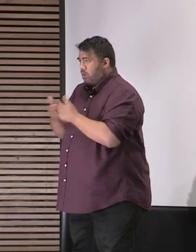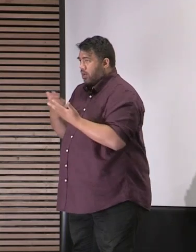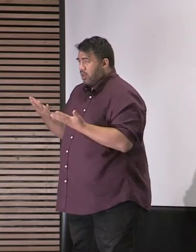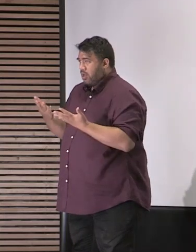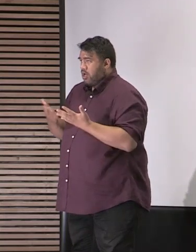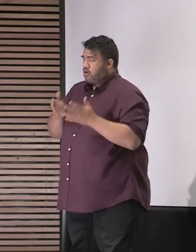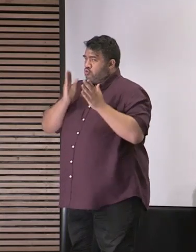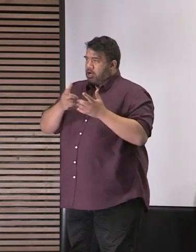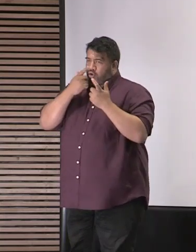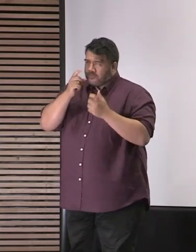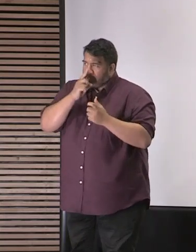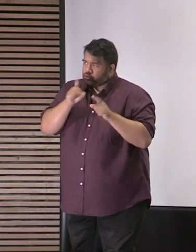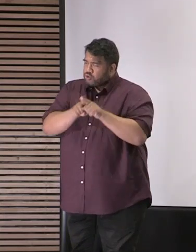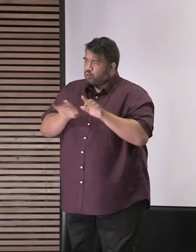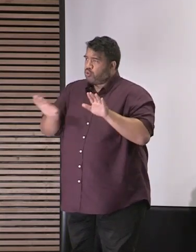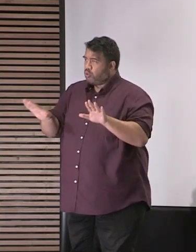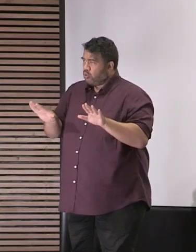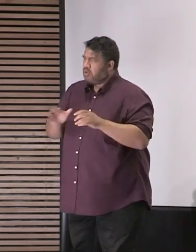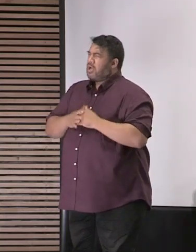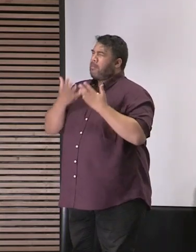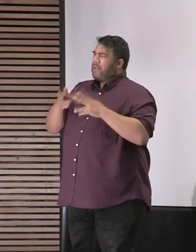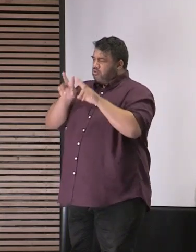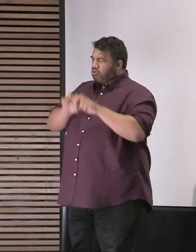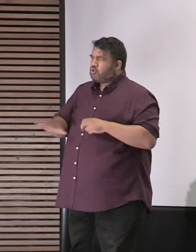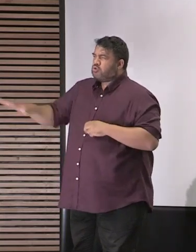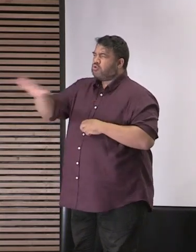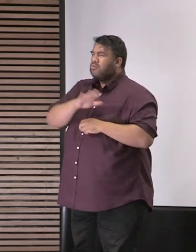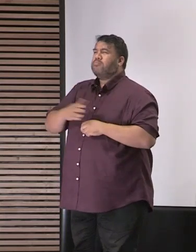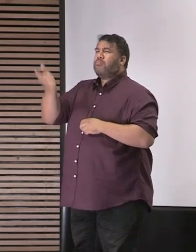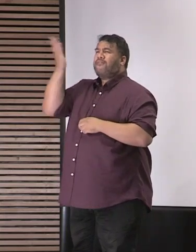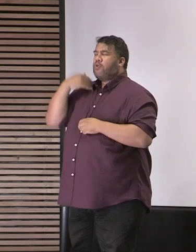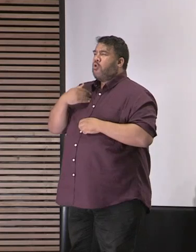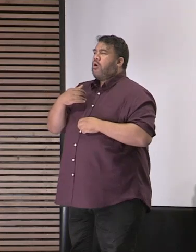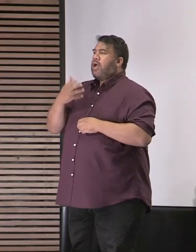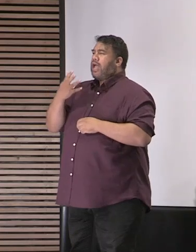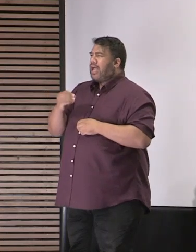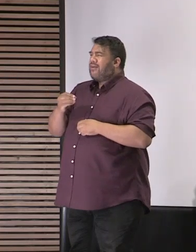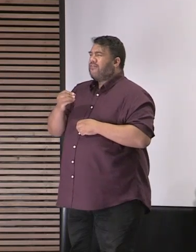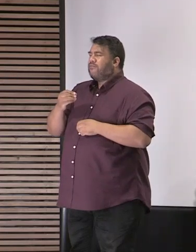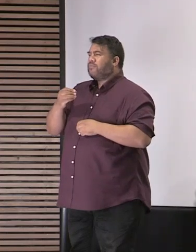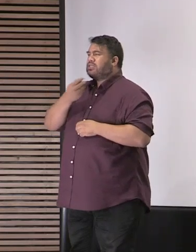Una estrategia que sacrifica a las personas en favor de un resultado económico supuestamente mejor es una dicotomía falsa y se ha demostrado que produce lo peor de ambos mundos: pérdida de vidas y dolor económico